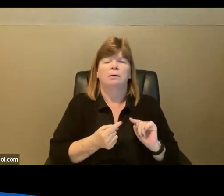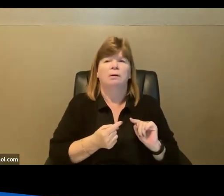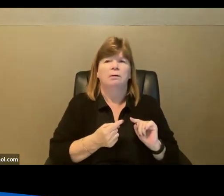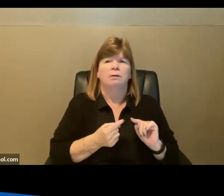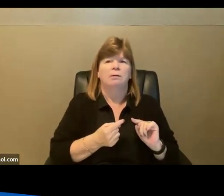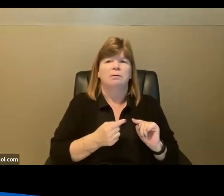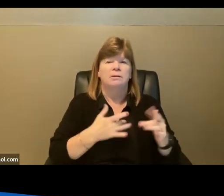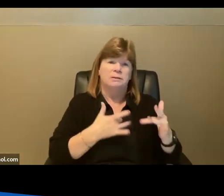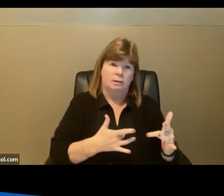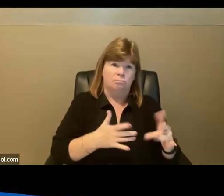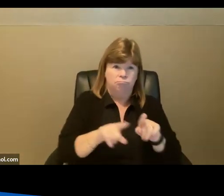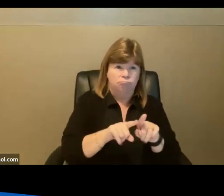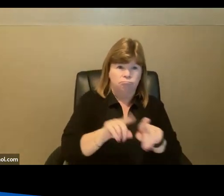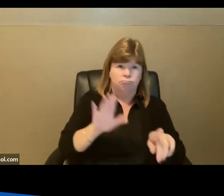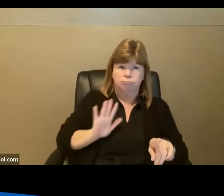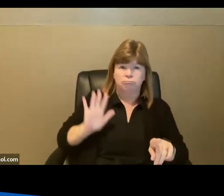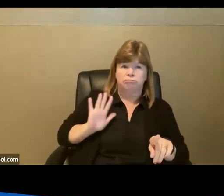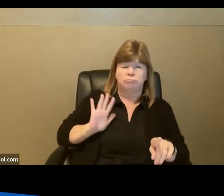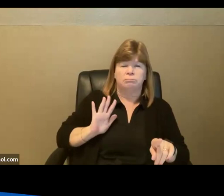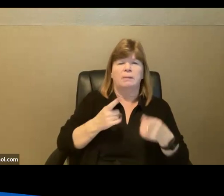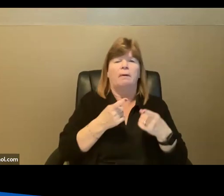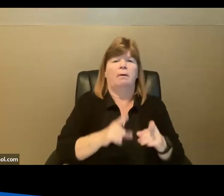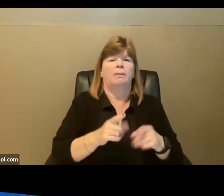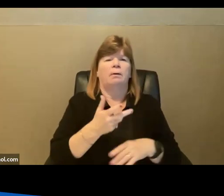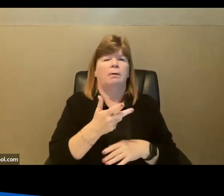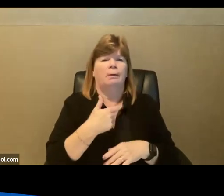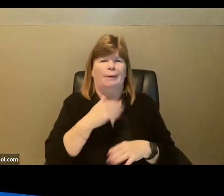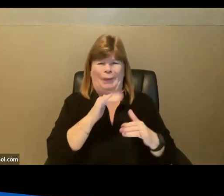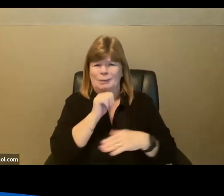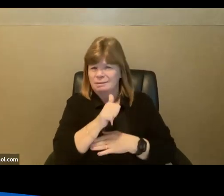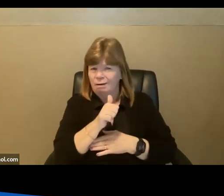Y en el pasado, esto ha sido cierto, y espero que no sea cierto en nuestras